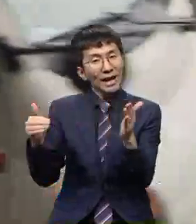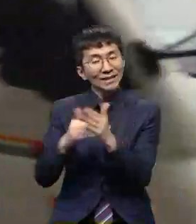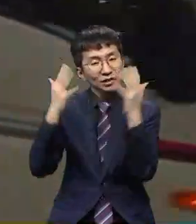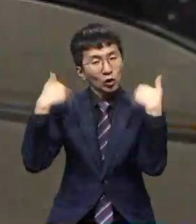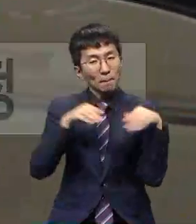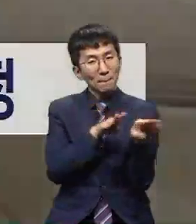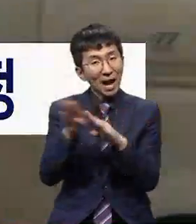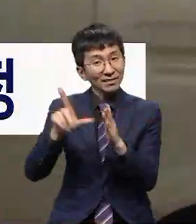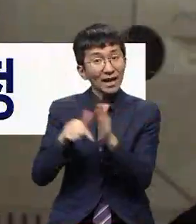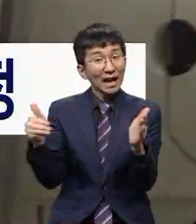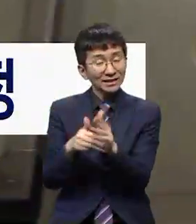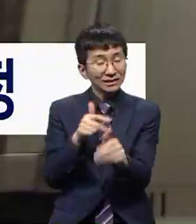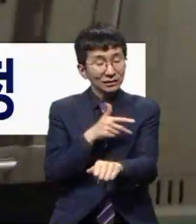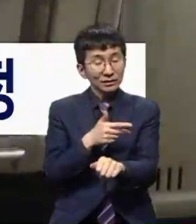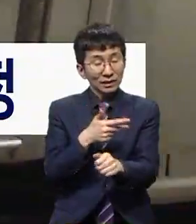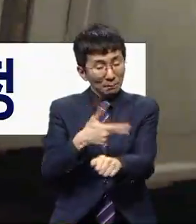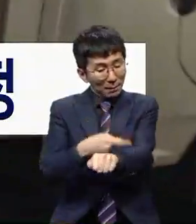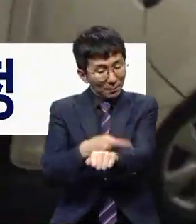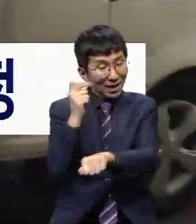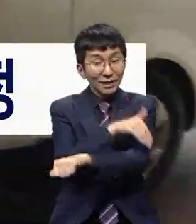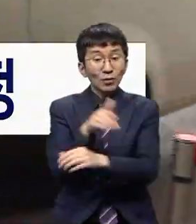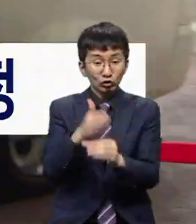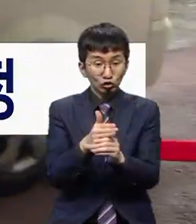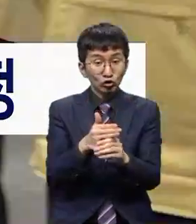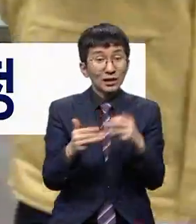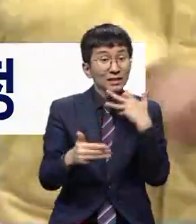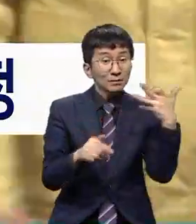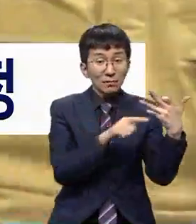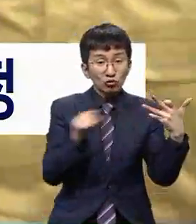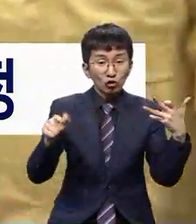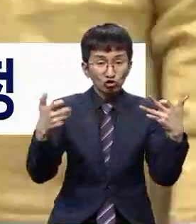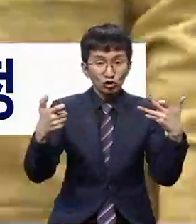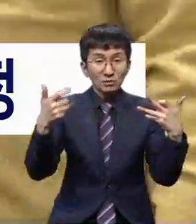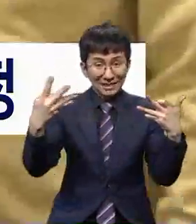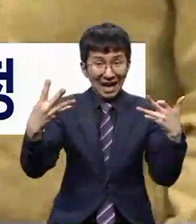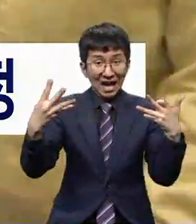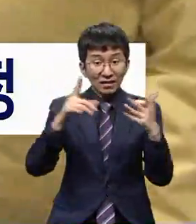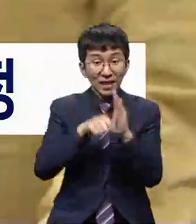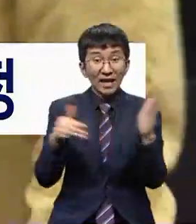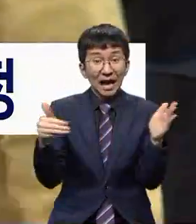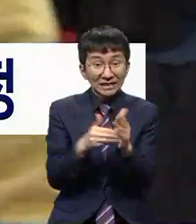18세에서 64세 일반인 접종은 4천만 명분의 백신이 들어오는 3분기에